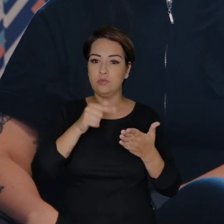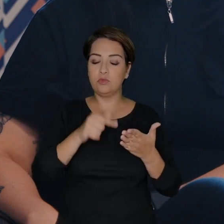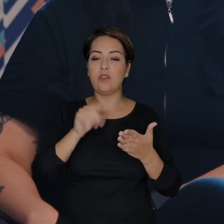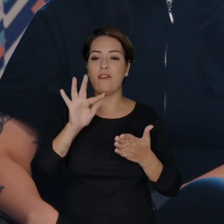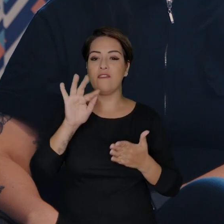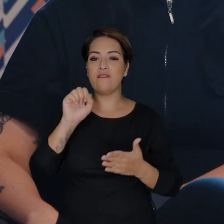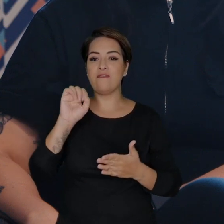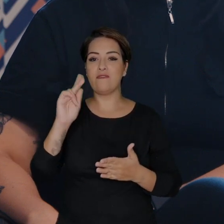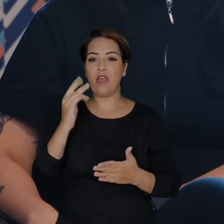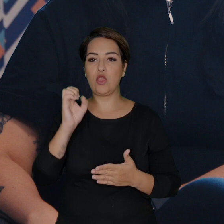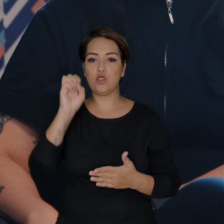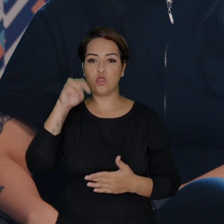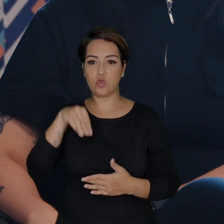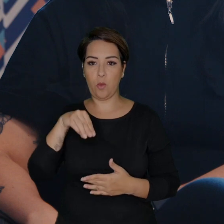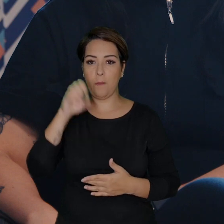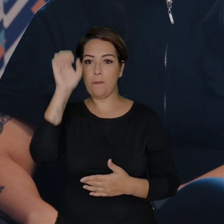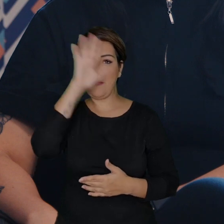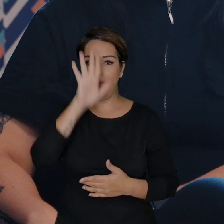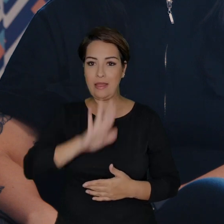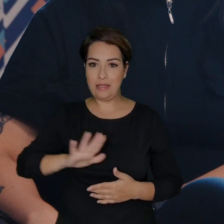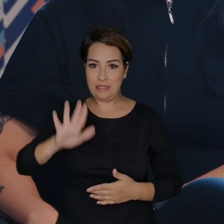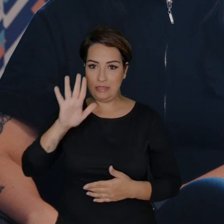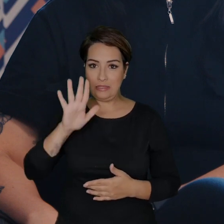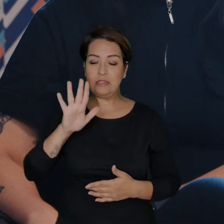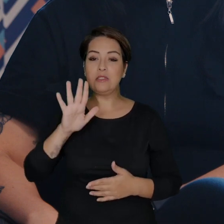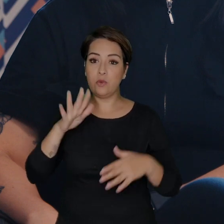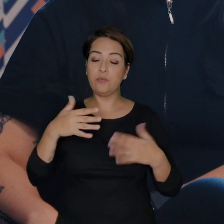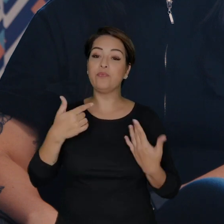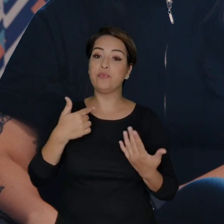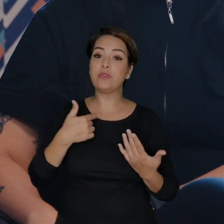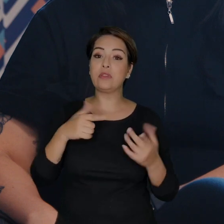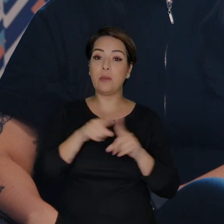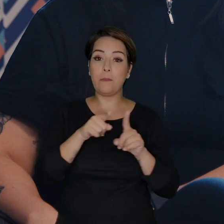onde eu gerencio a rede de docentes embaixadores do país.